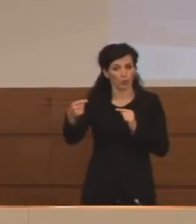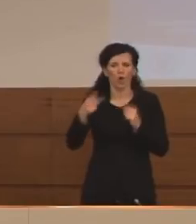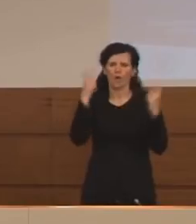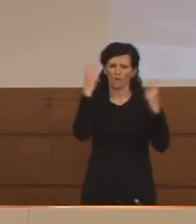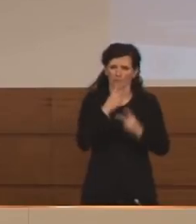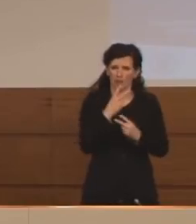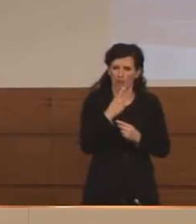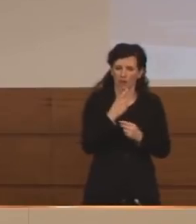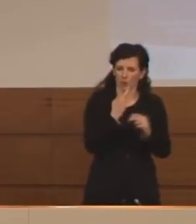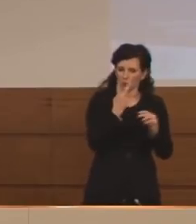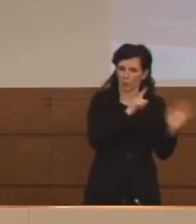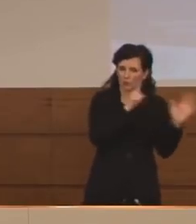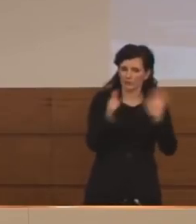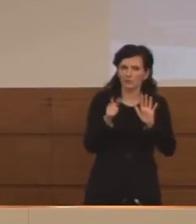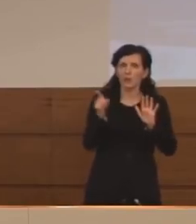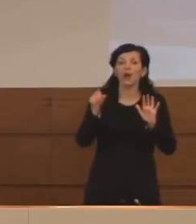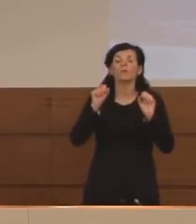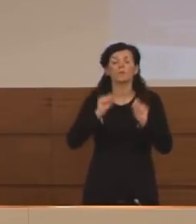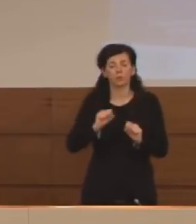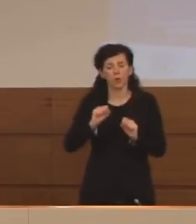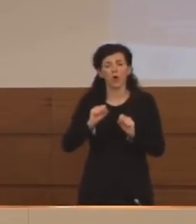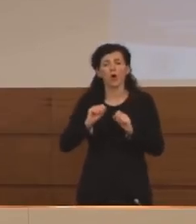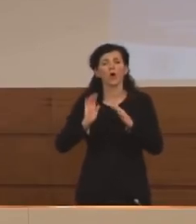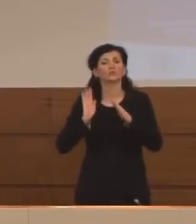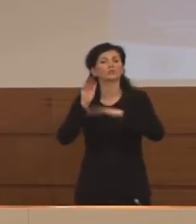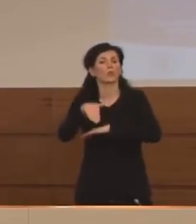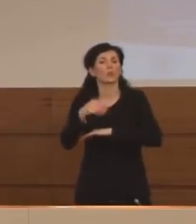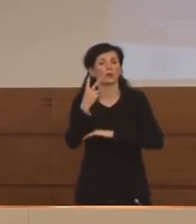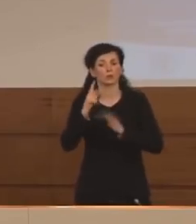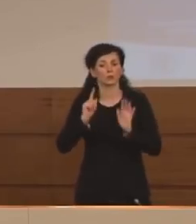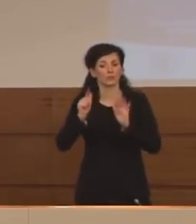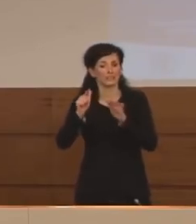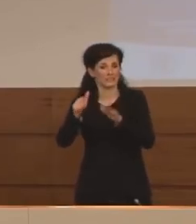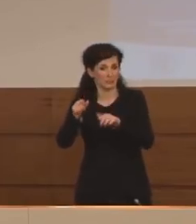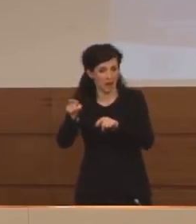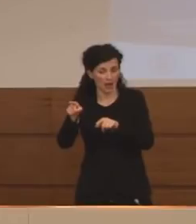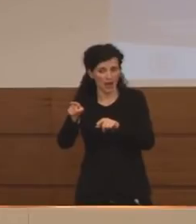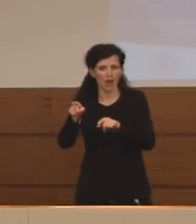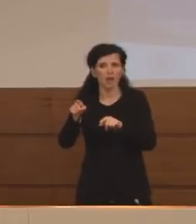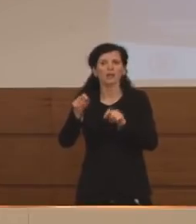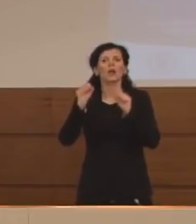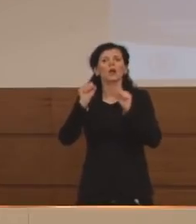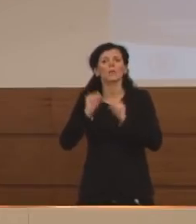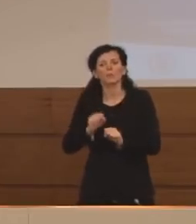I casi di o reinfezione o ritorno dell'infezione